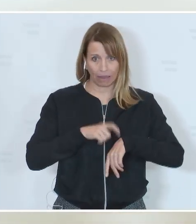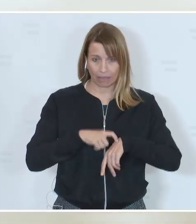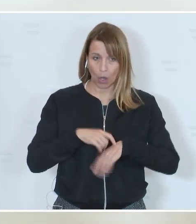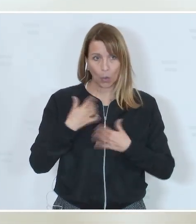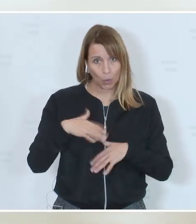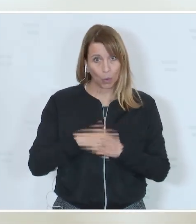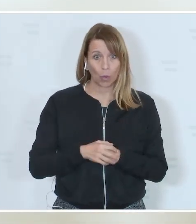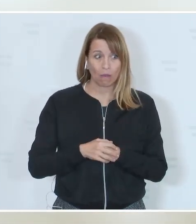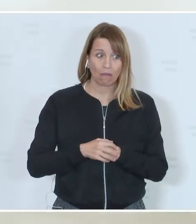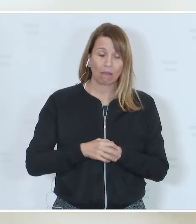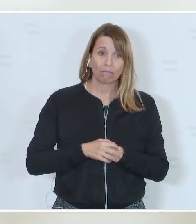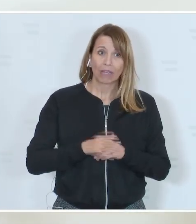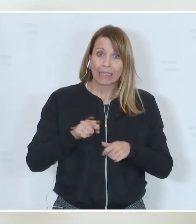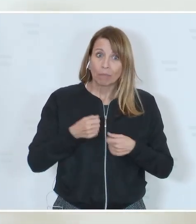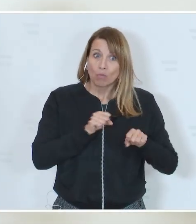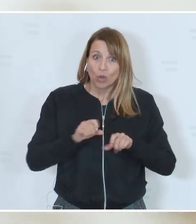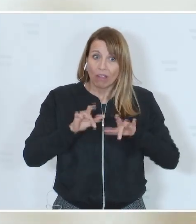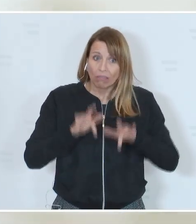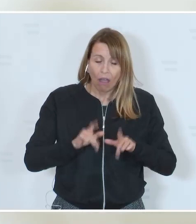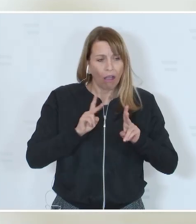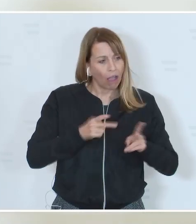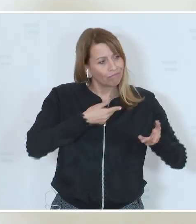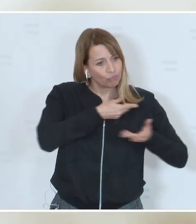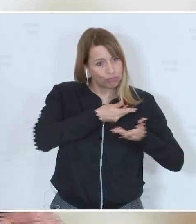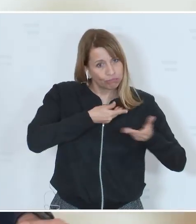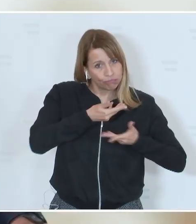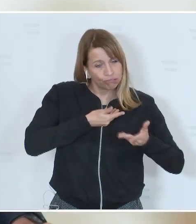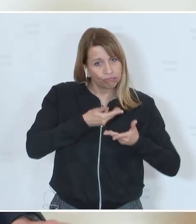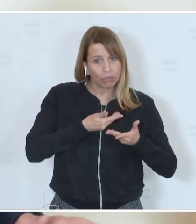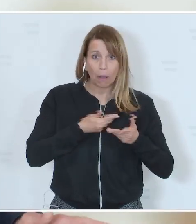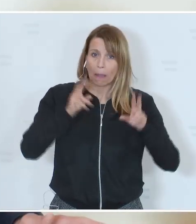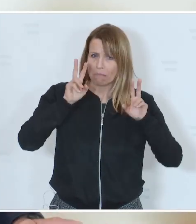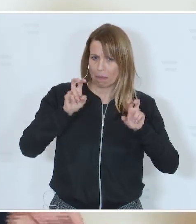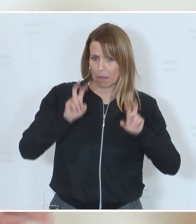uns die Gelegenheit zu Meinungsaustausch betreffend Themen, die uns beiden wichtig